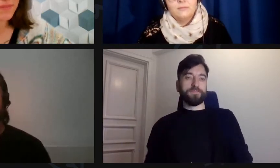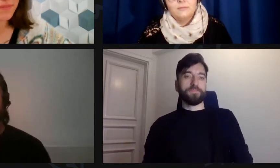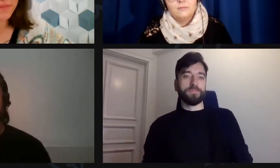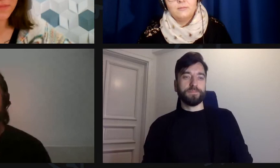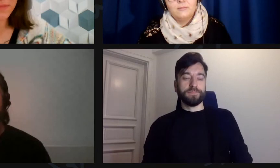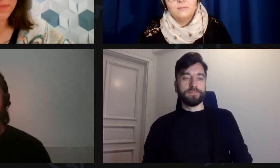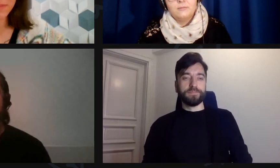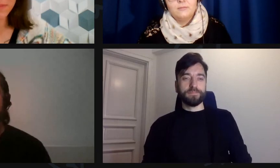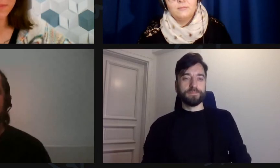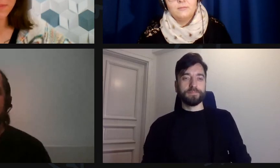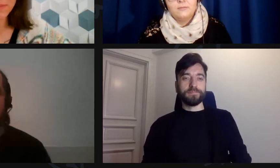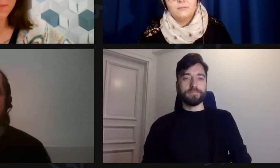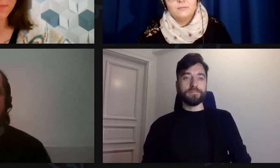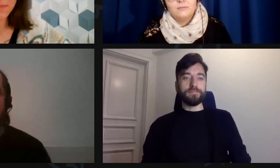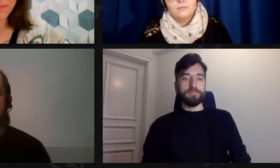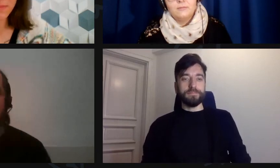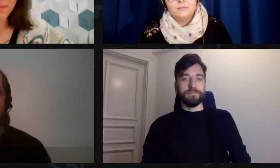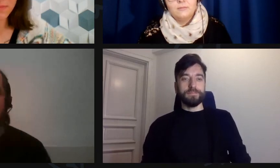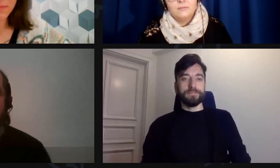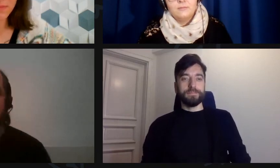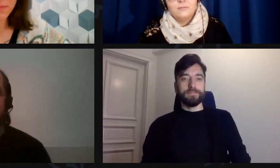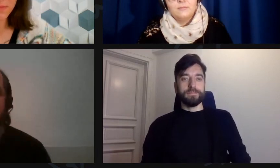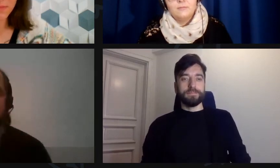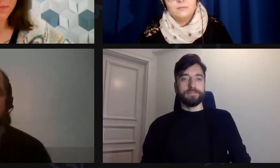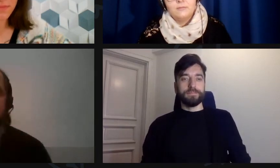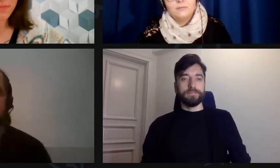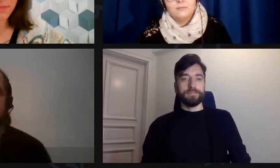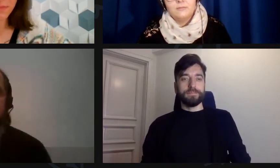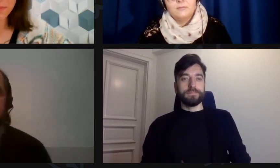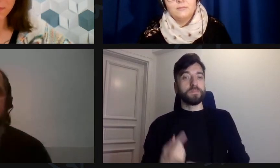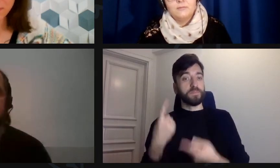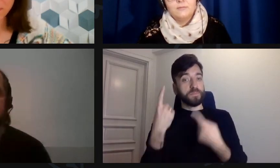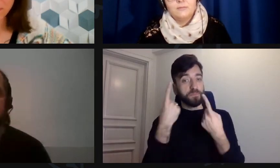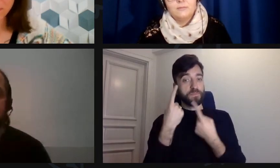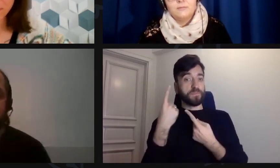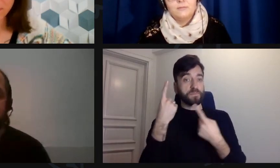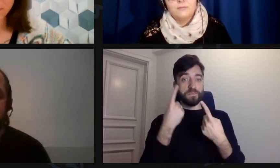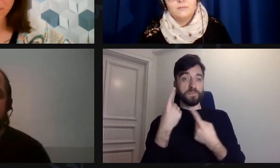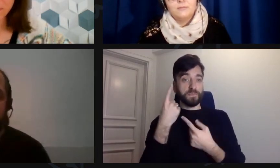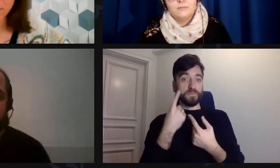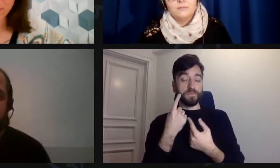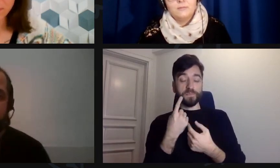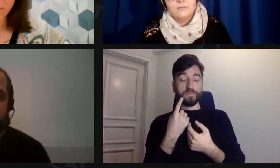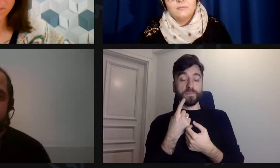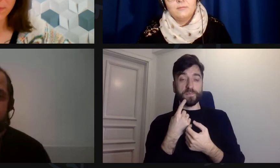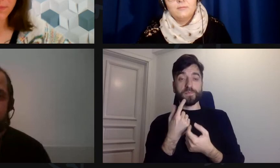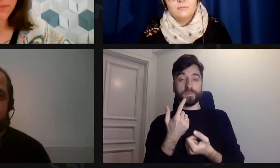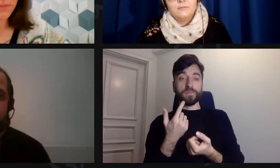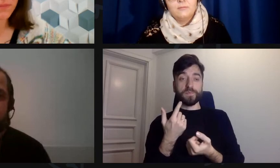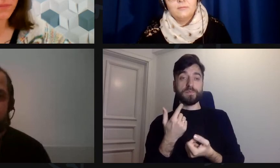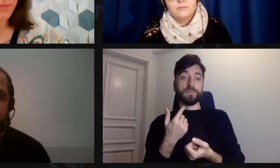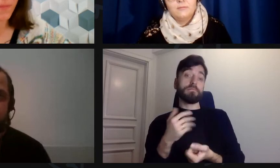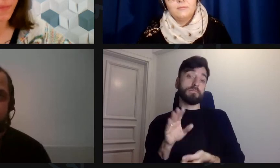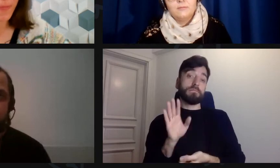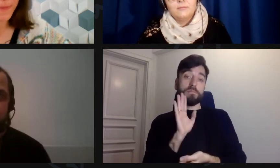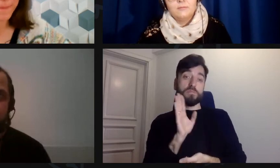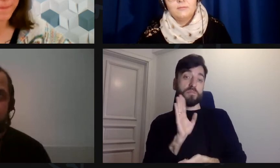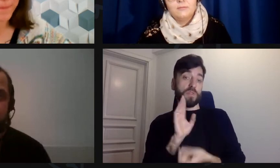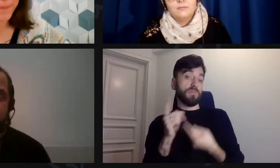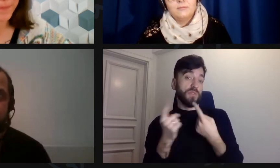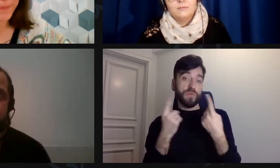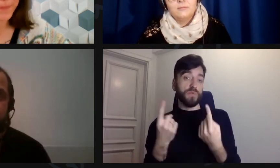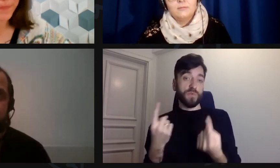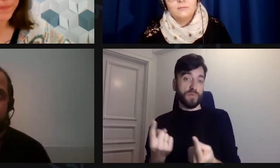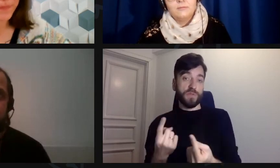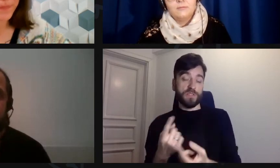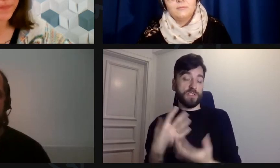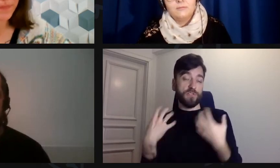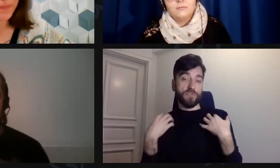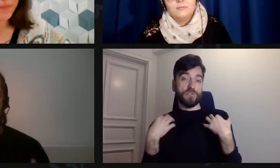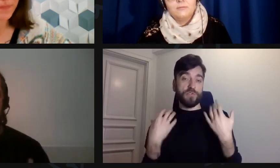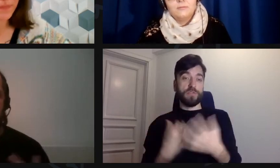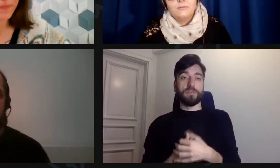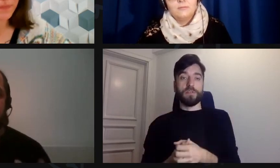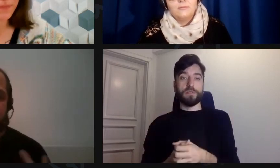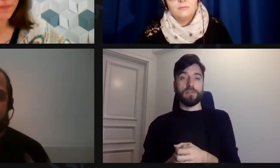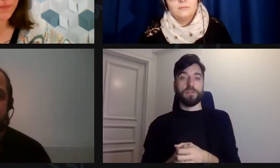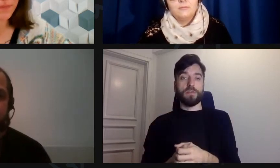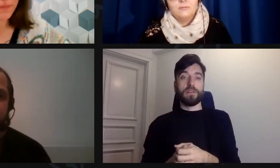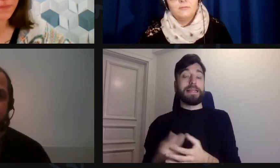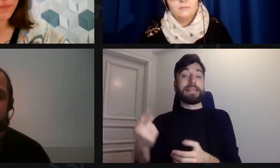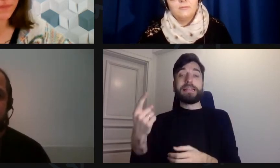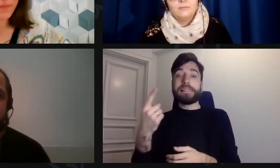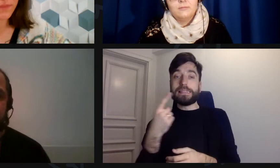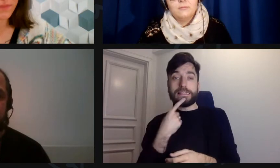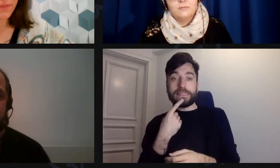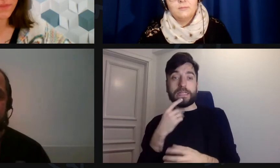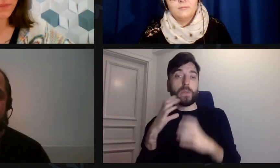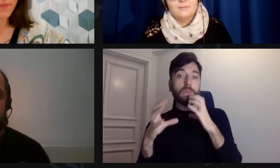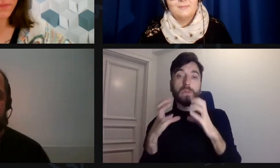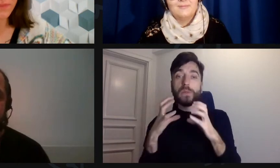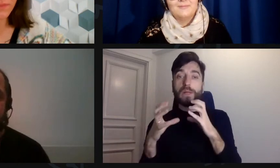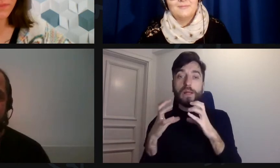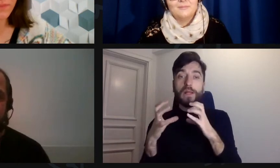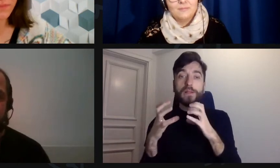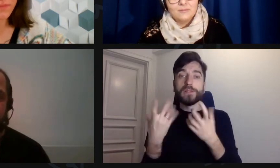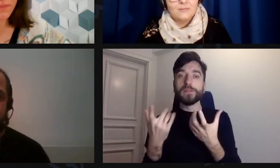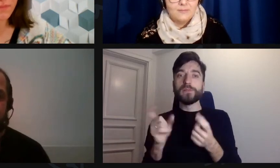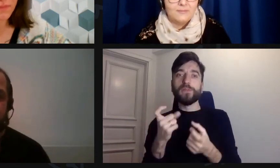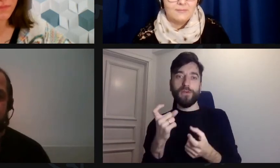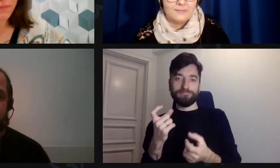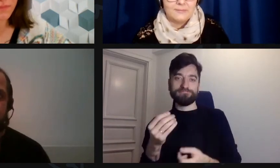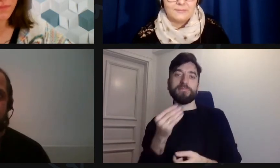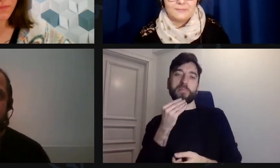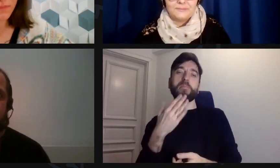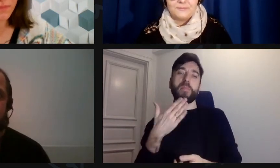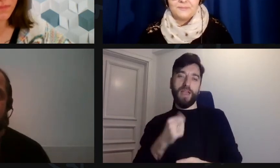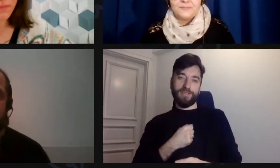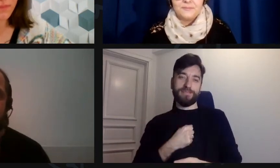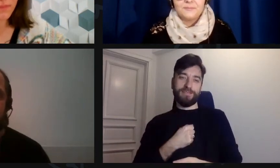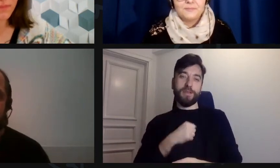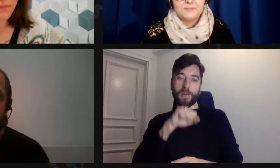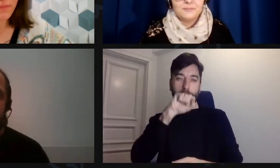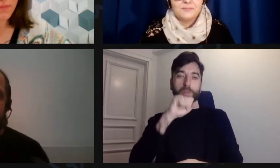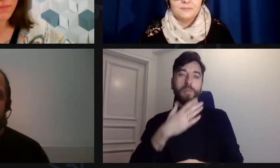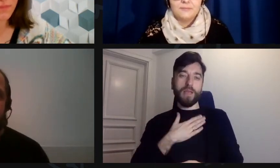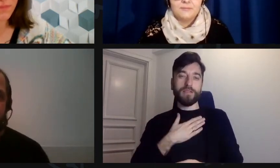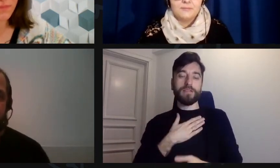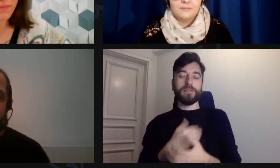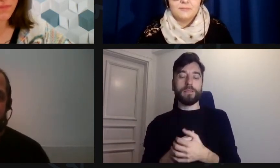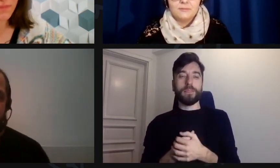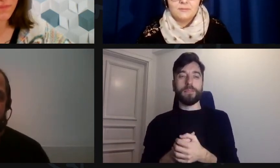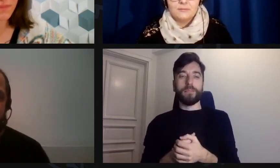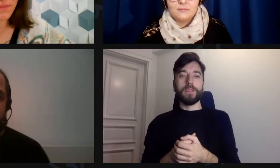Paweł – to jest tak jak z wieloma rzeczami, językiem komunikacji jest pasja, która nas łączy.